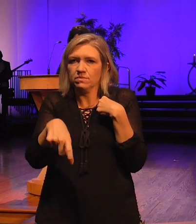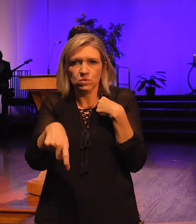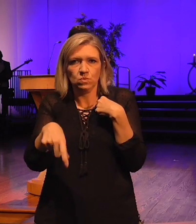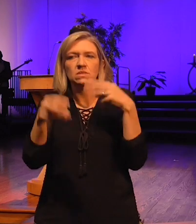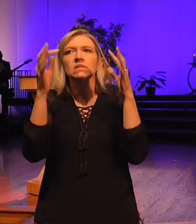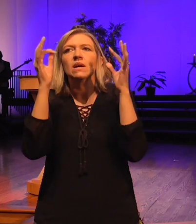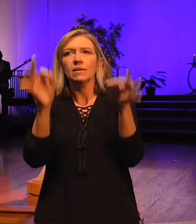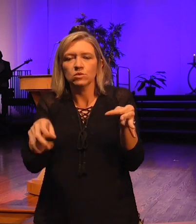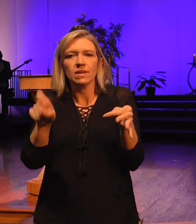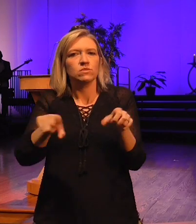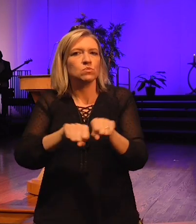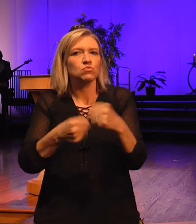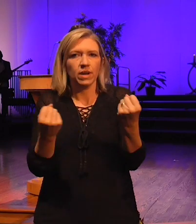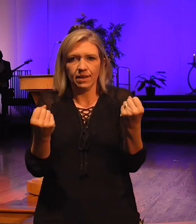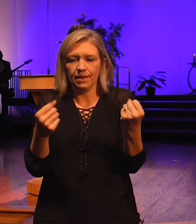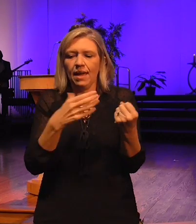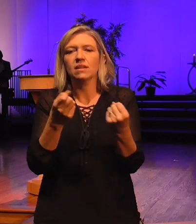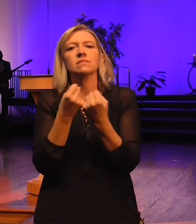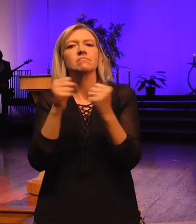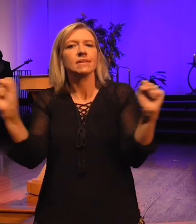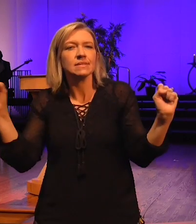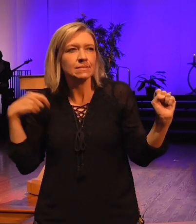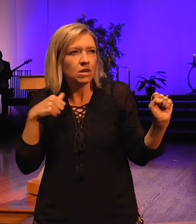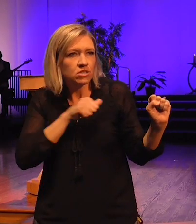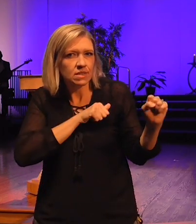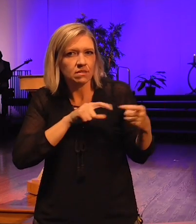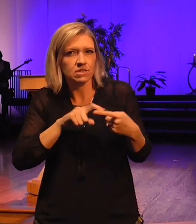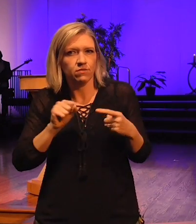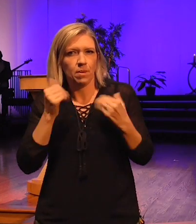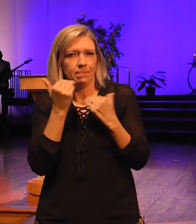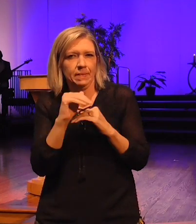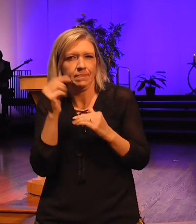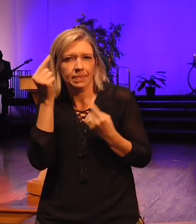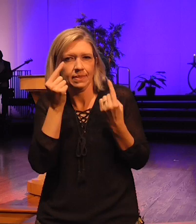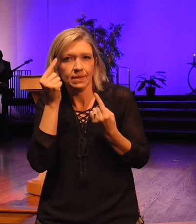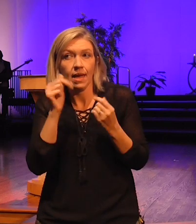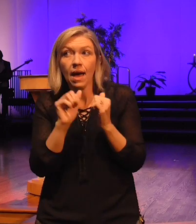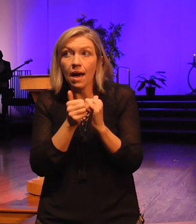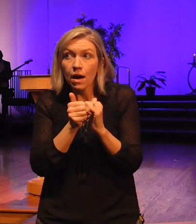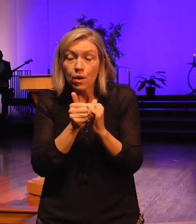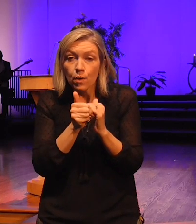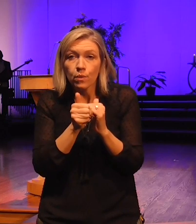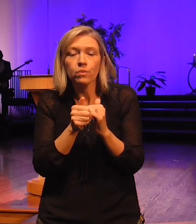y emanciparnos de él, ¿cómo lo vas a hacer? Lo vas a hacer por los mismos